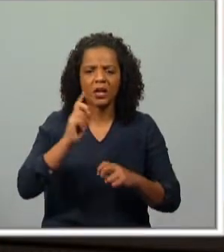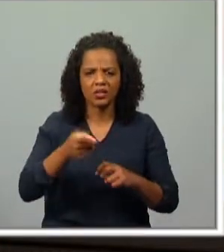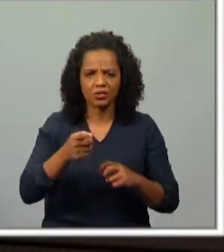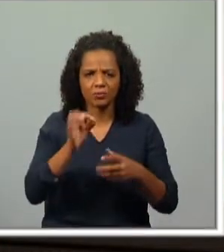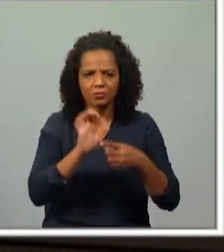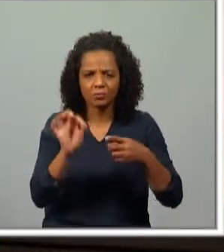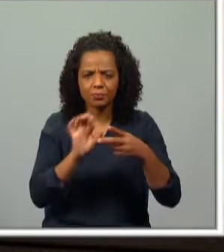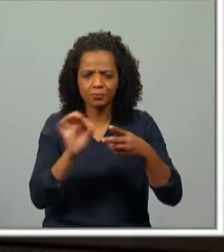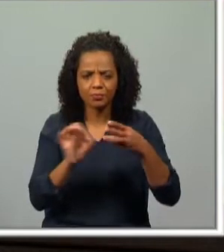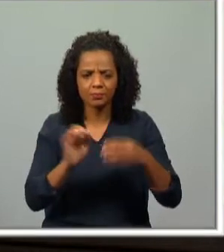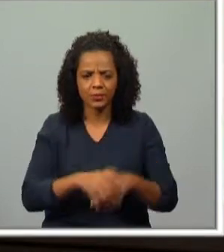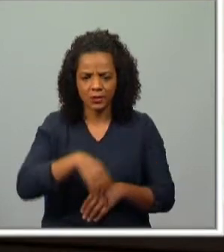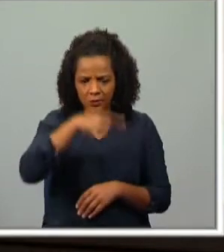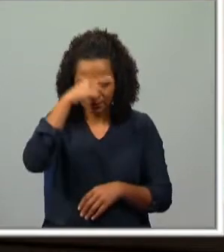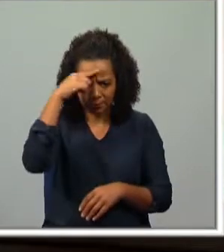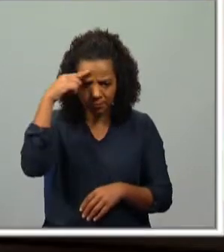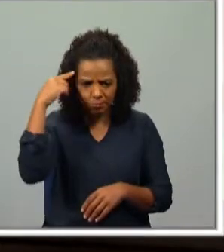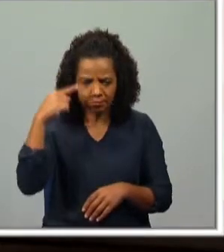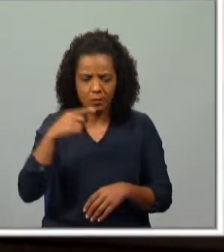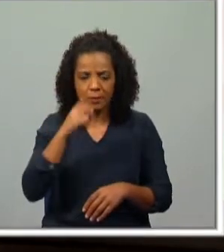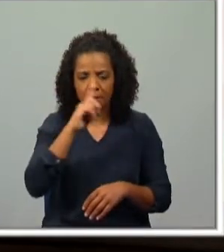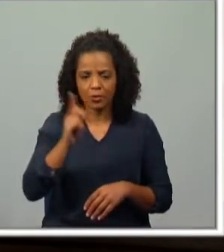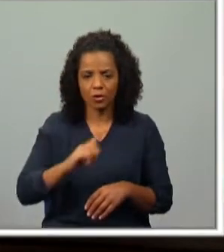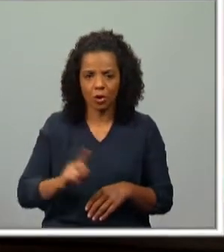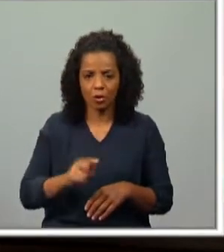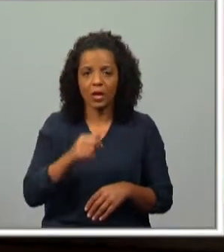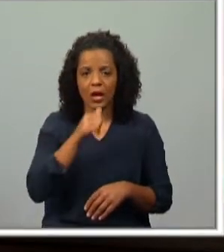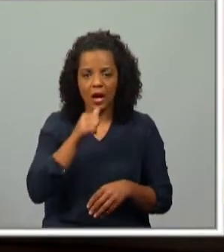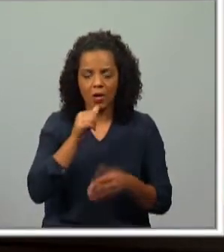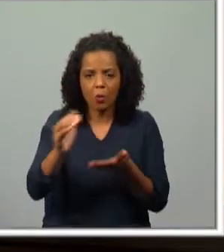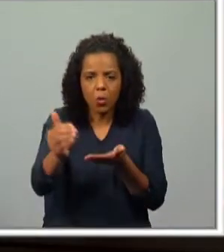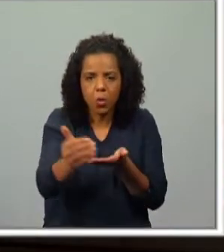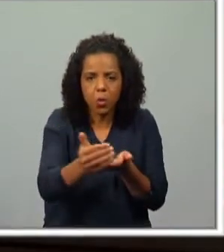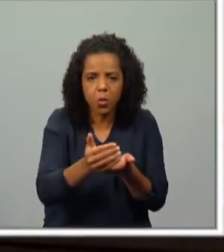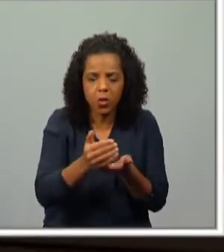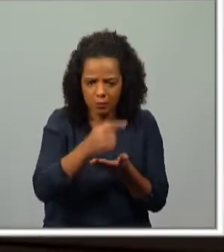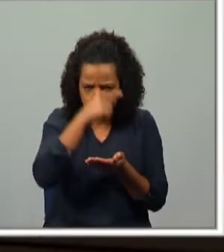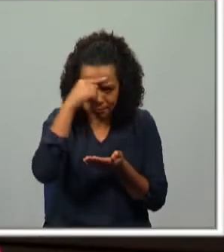é a dificuldade remoção do petróleo da superfície da água é difícil mas não é 是從油中去除油的困難水面是困難的，但不是